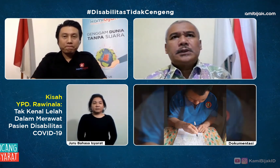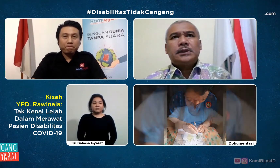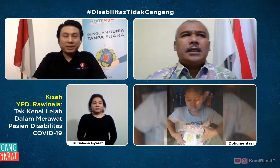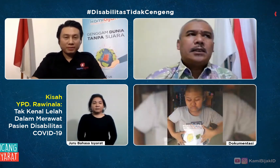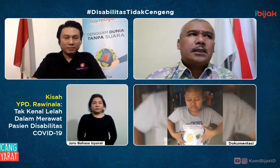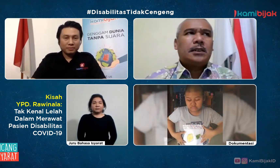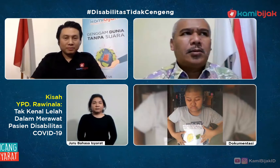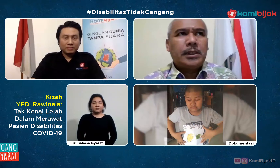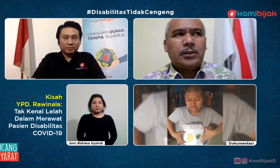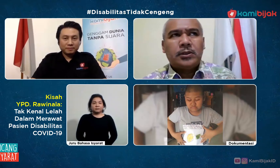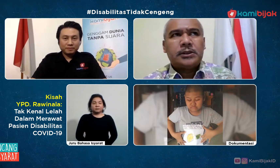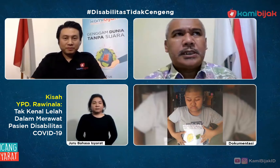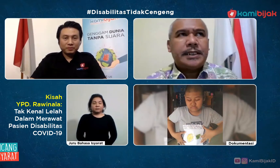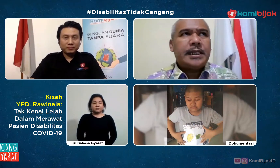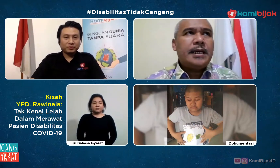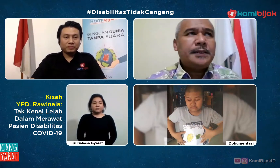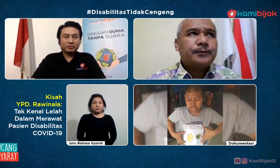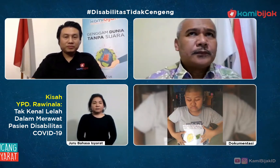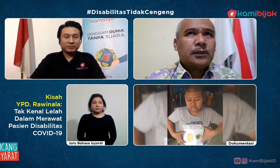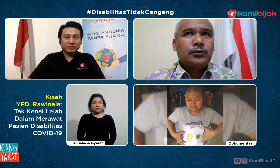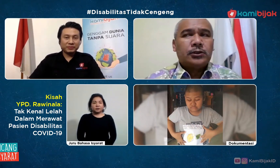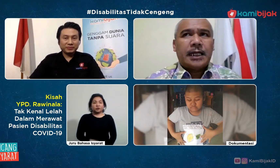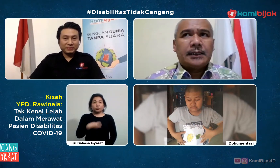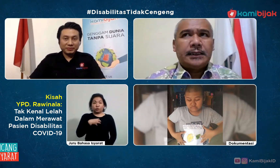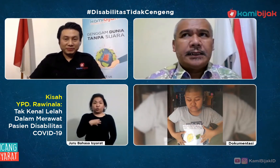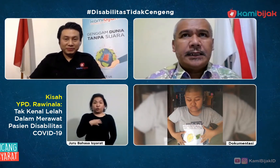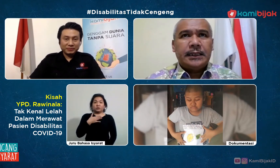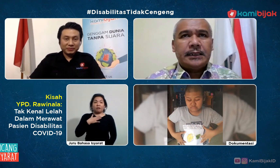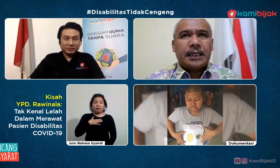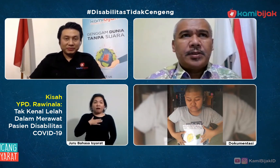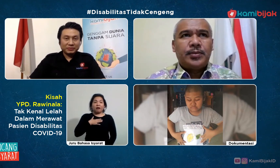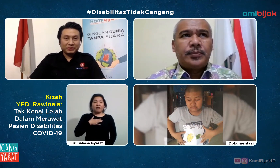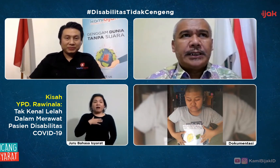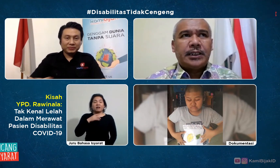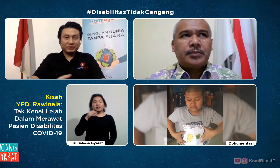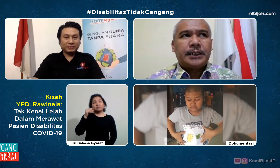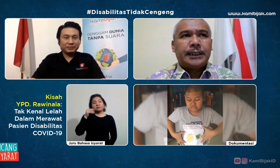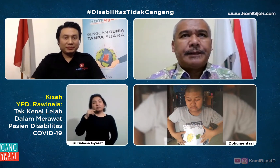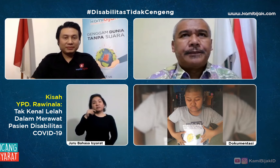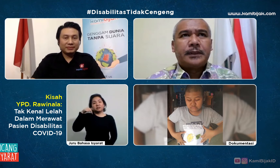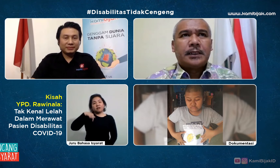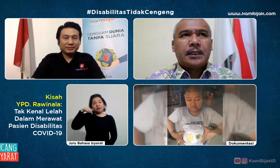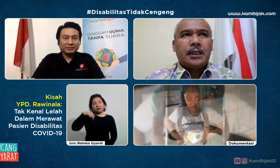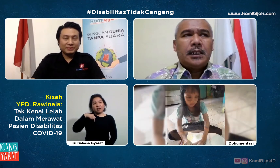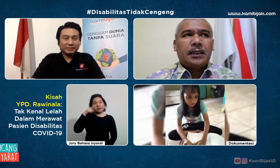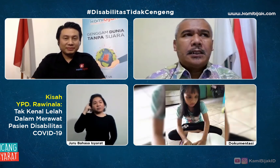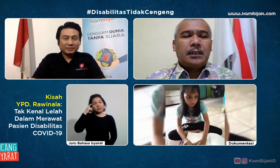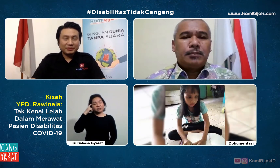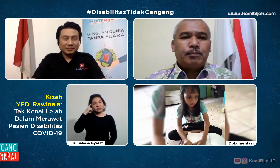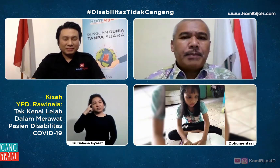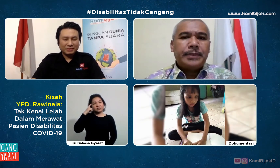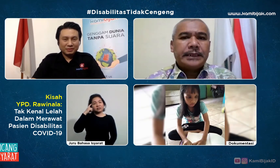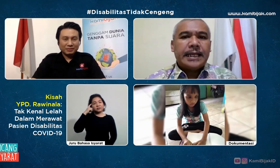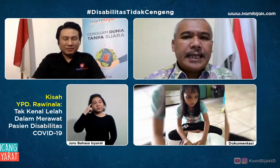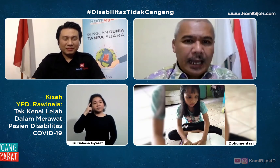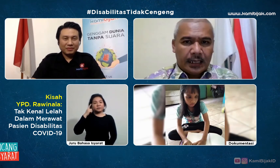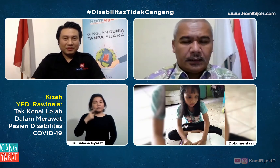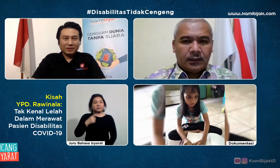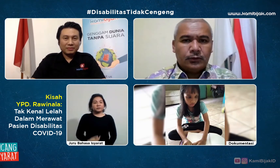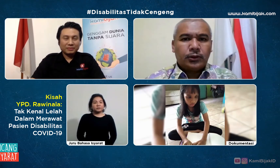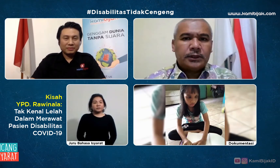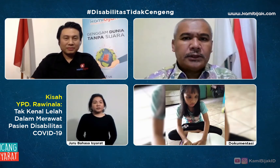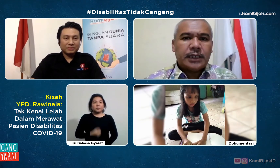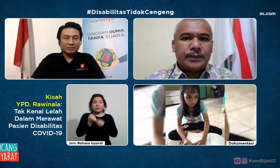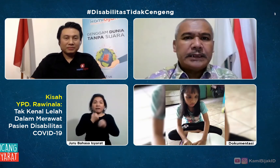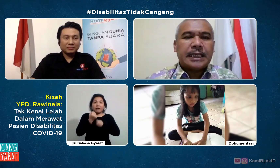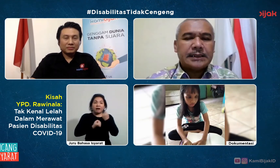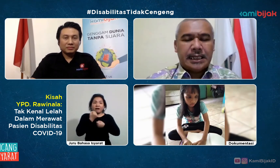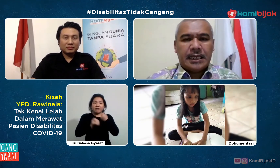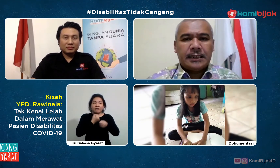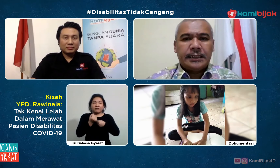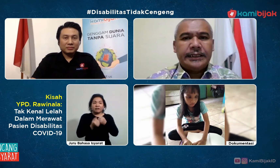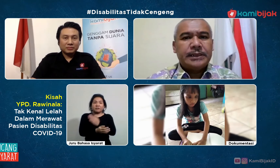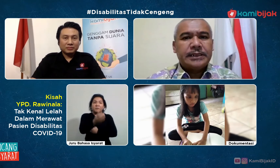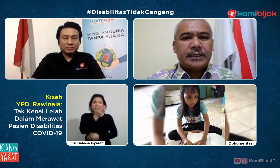Menurut saya untuk saat ini kami berpikir begini pemberdayaan untuk disabilitas nya ini